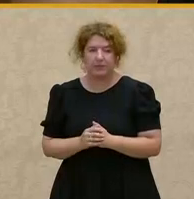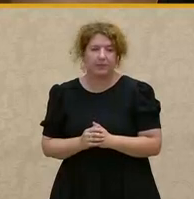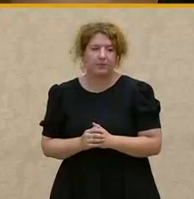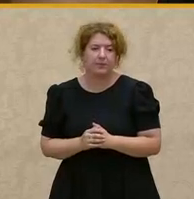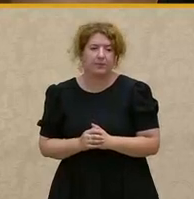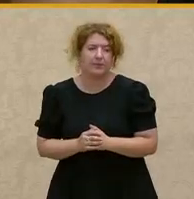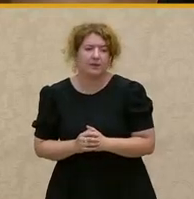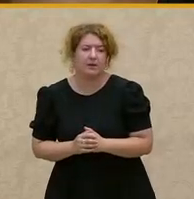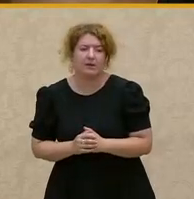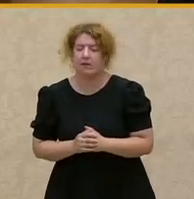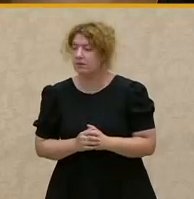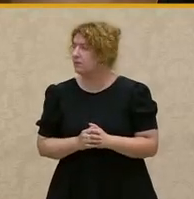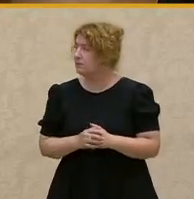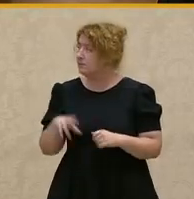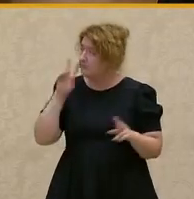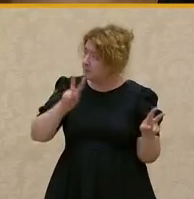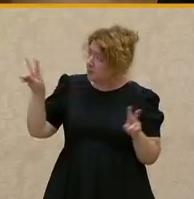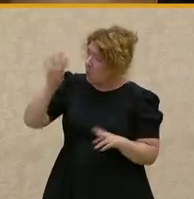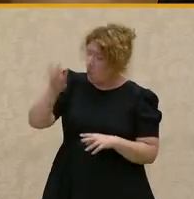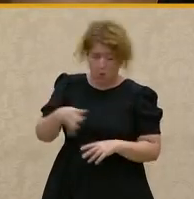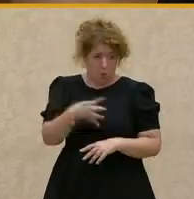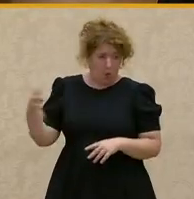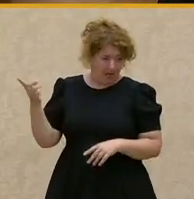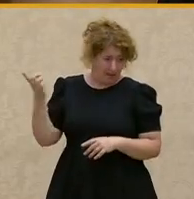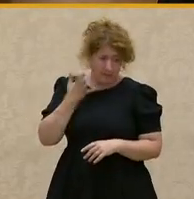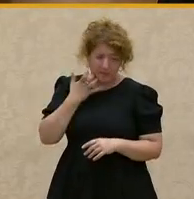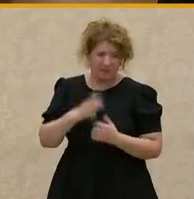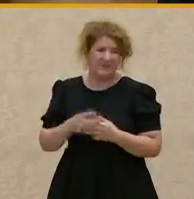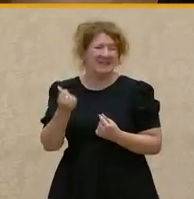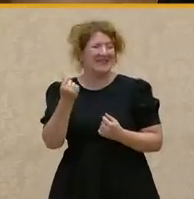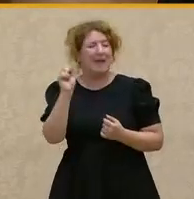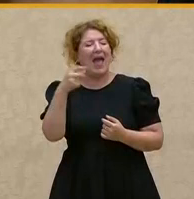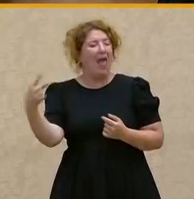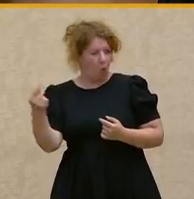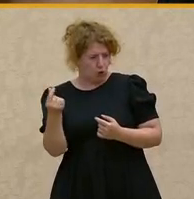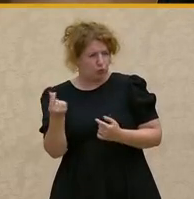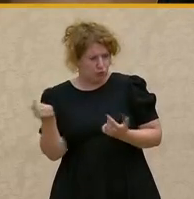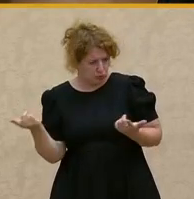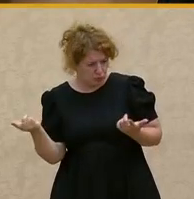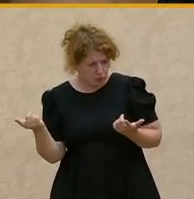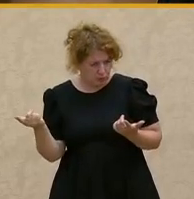En la transparencia explica en cantidad de euros una comparación entre la cartera de servicios